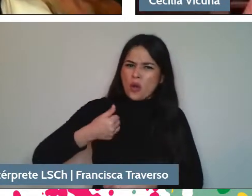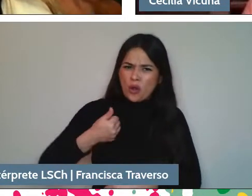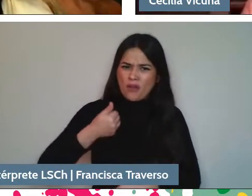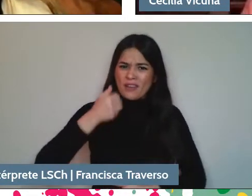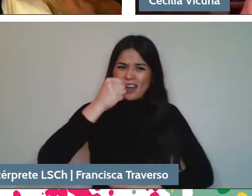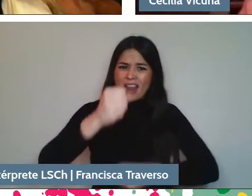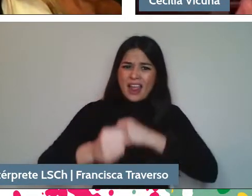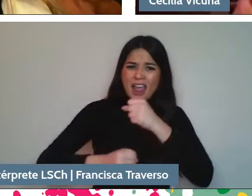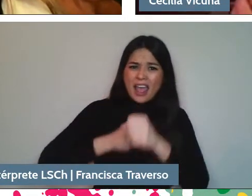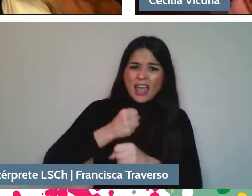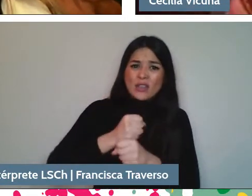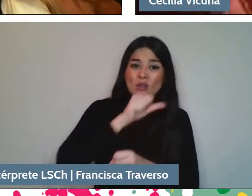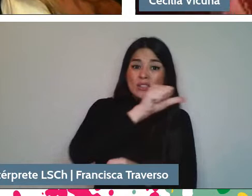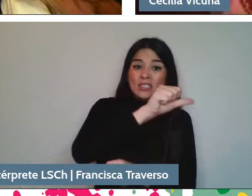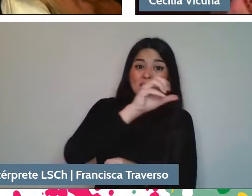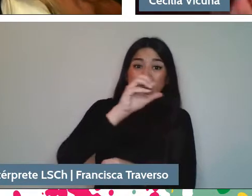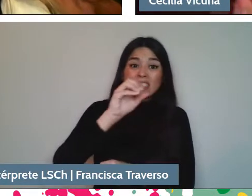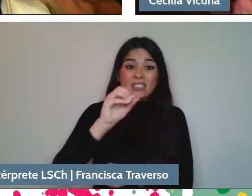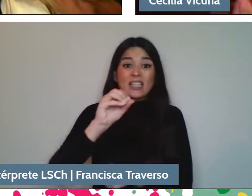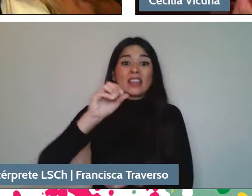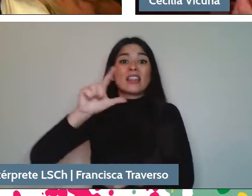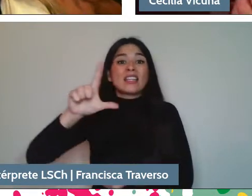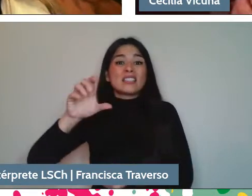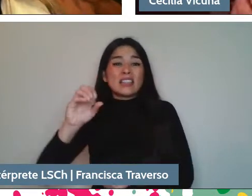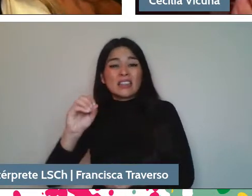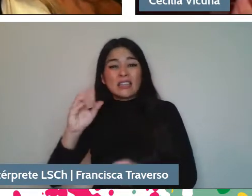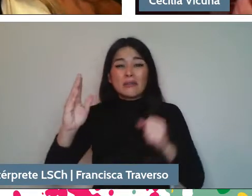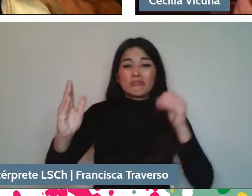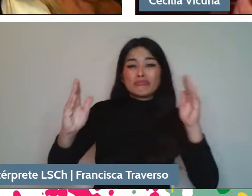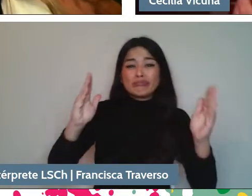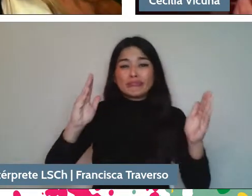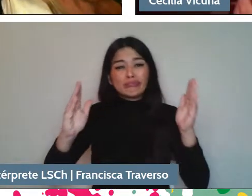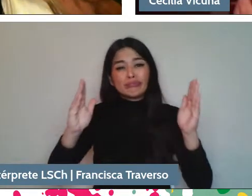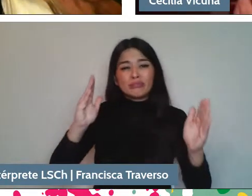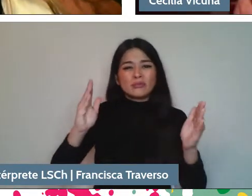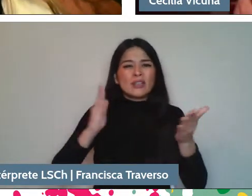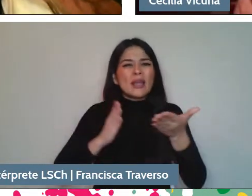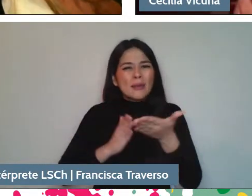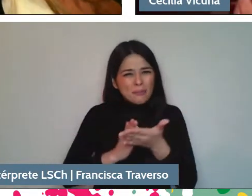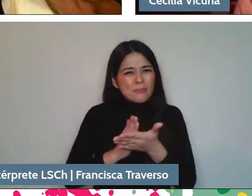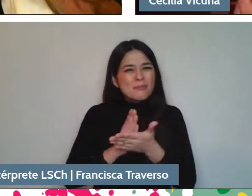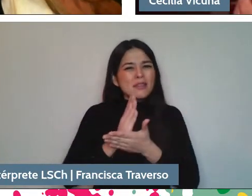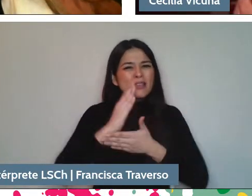inicia como un proceso de emancipación.